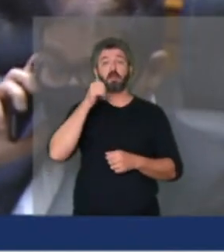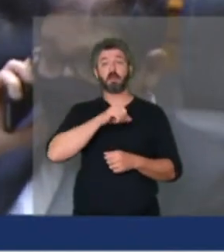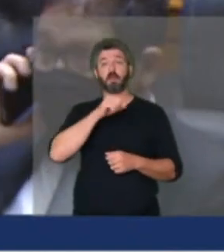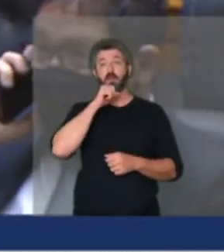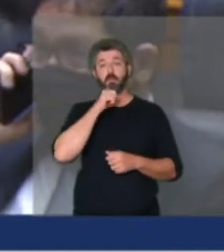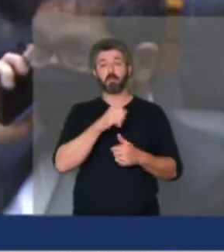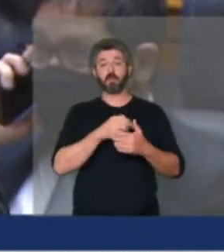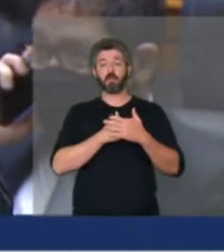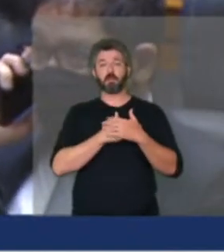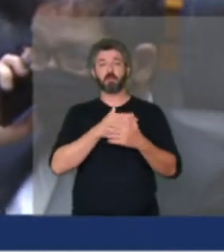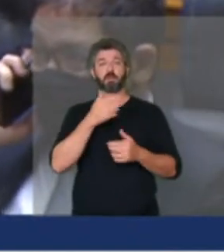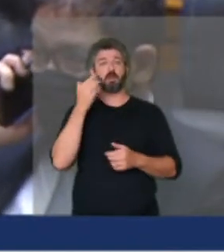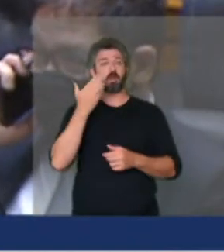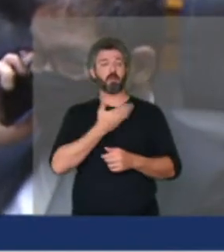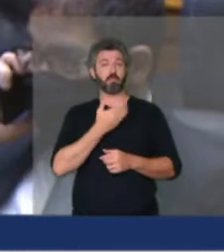CARDOSO. E ELA SABE DA IMPORTÂNCIA DESTE AUMENTO